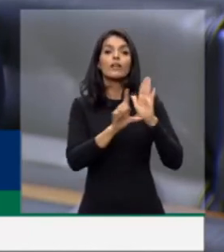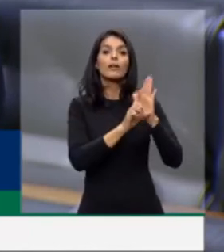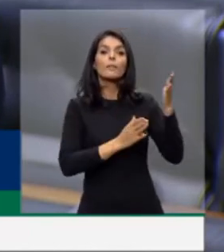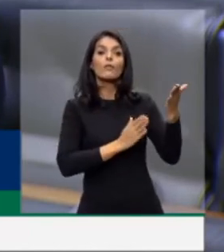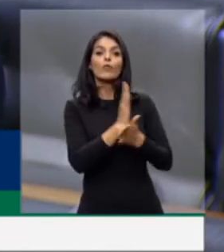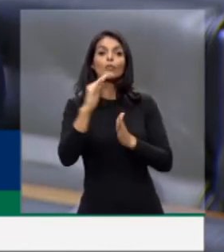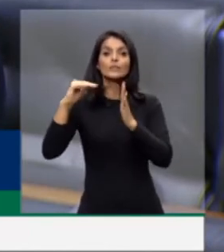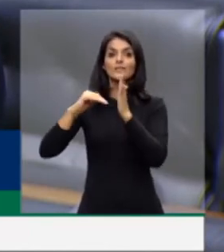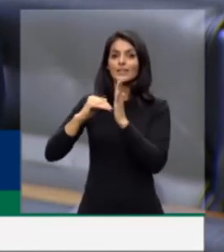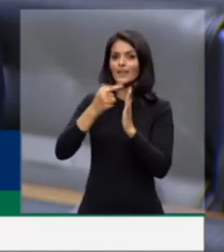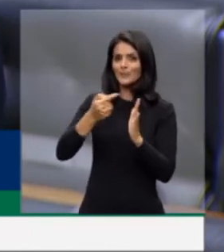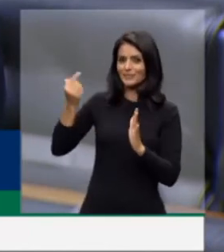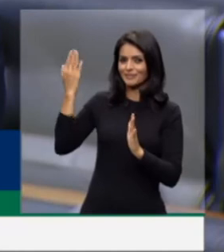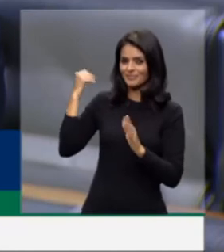BOM TRABALHO A SEGURANÇA PÚ BLICA, NESSE SENTIDO, ESSA